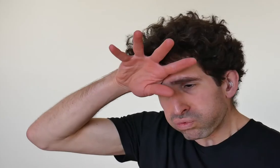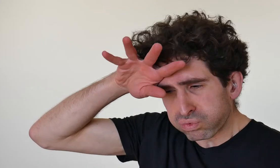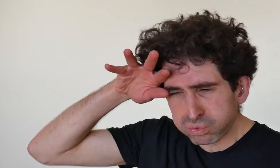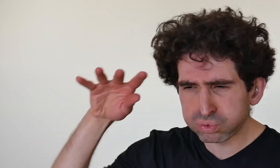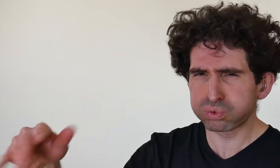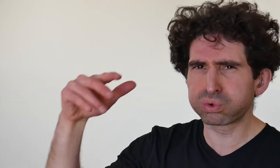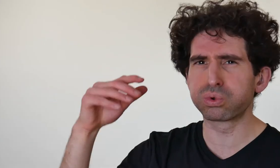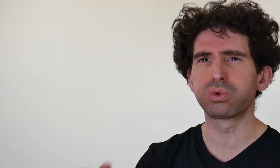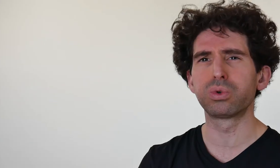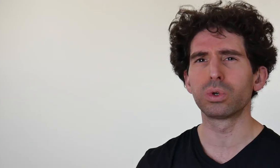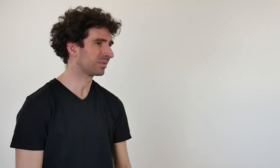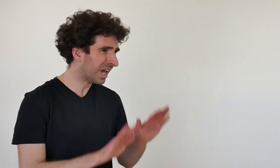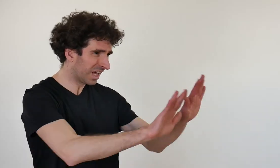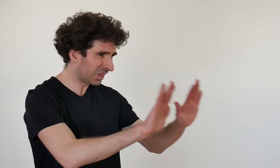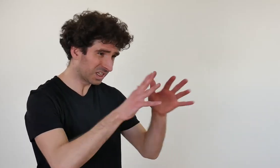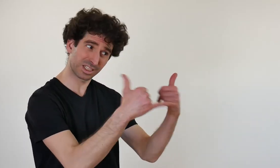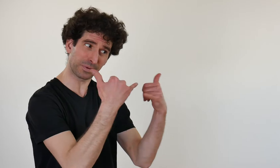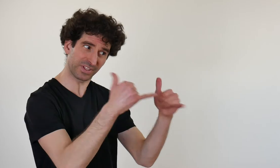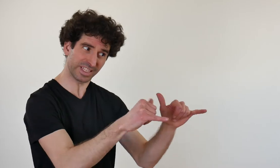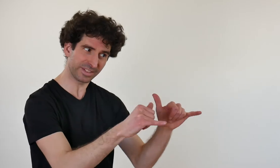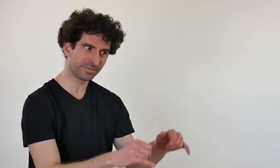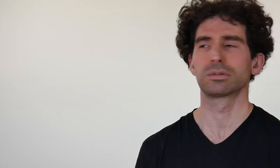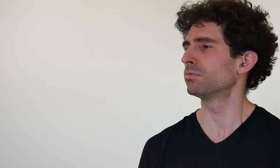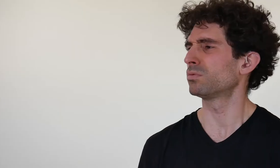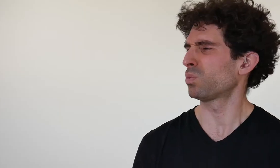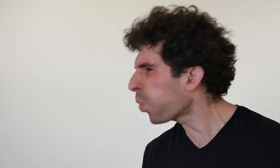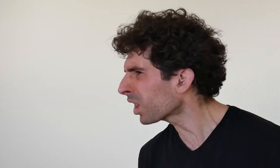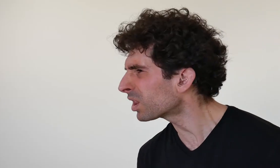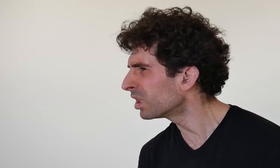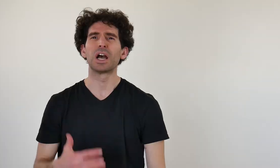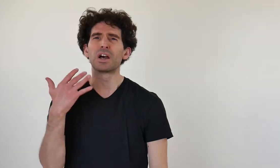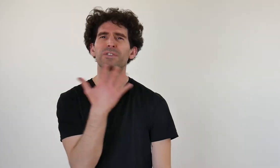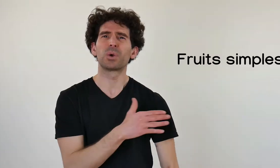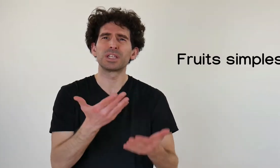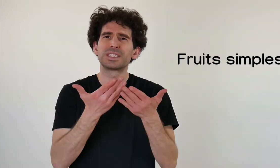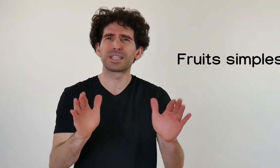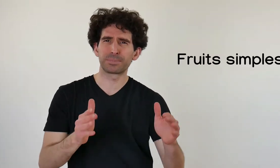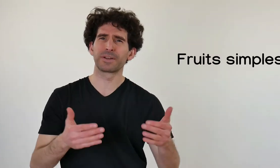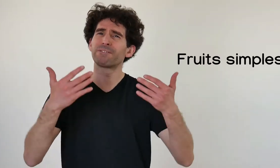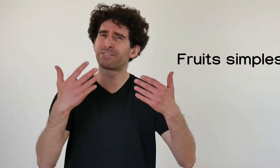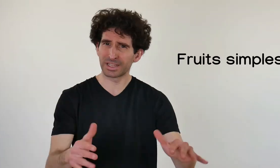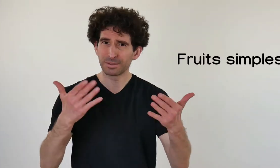Ouf ! Attends, ce n'est pas fini. Quoi ?! C'est fini pour les fruits simples,